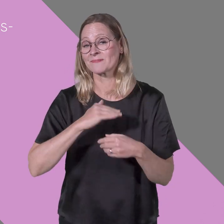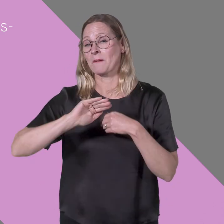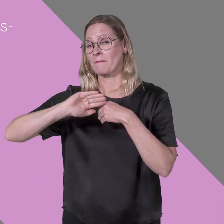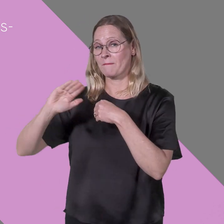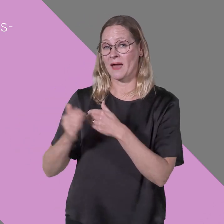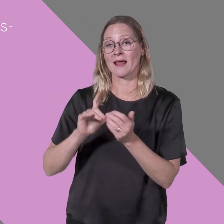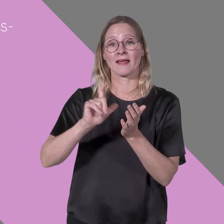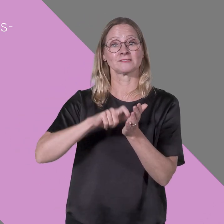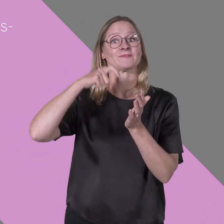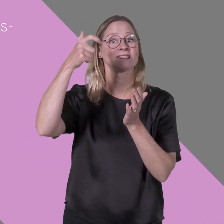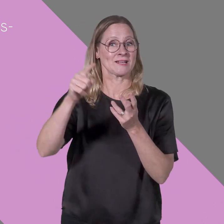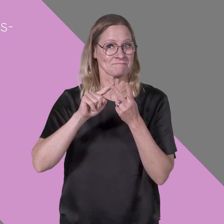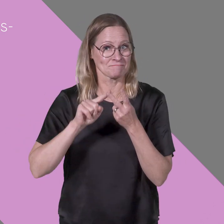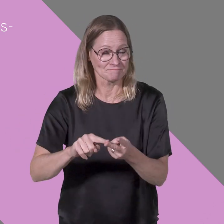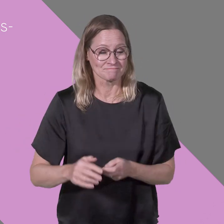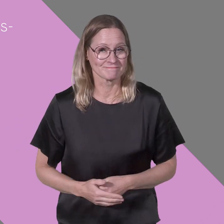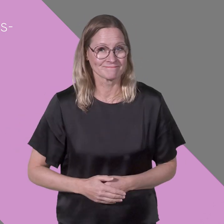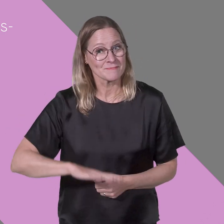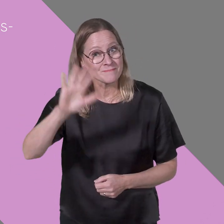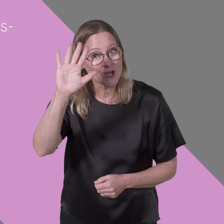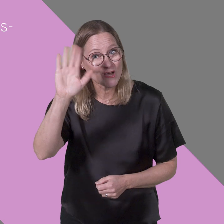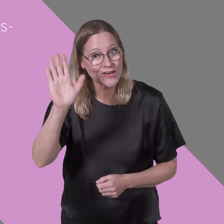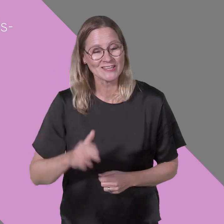Palaamme asiaan taas ensi viikolla, moi moi!